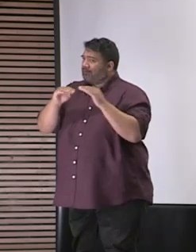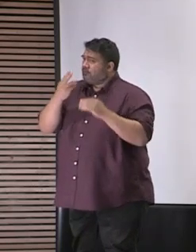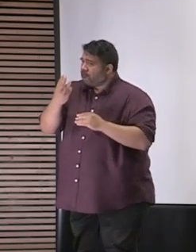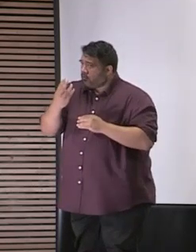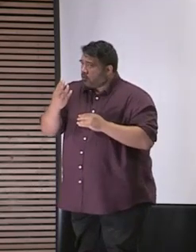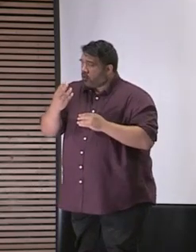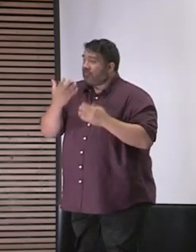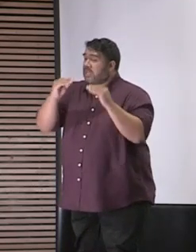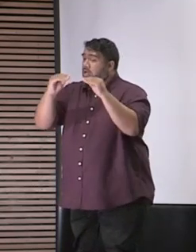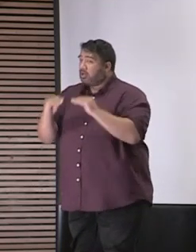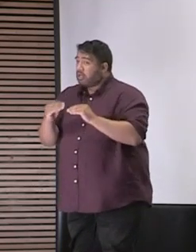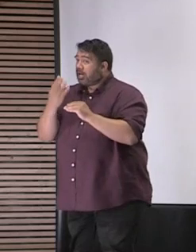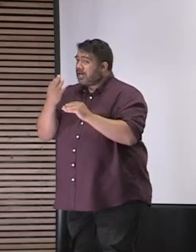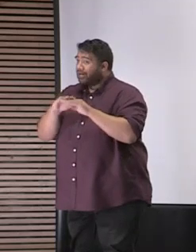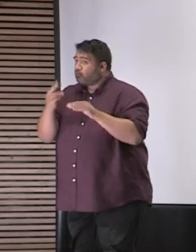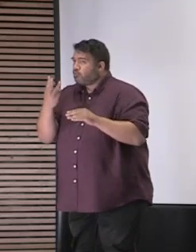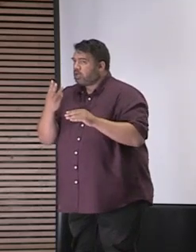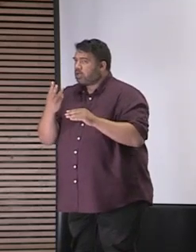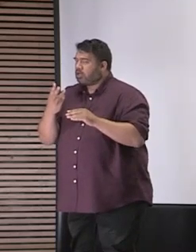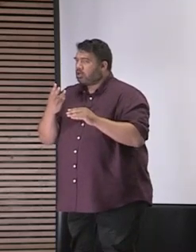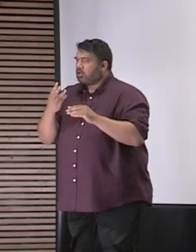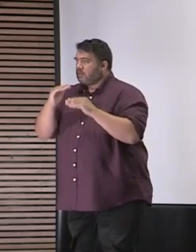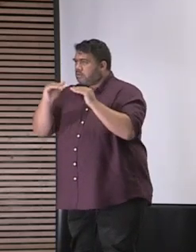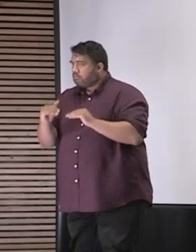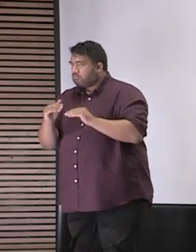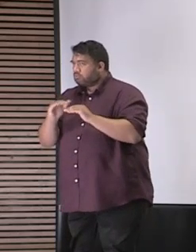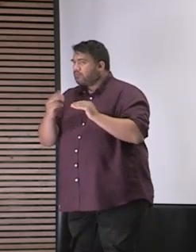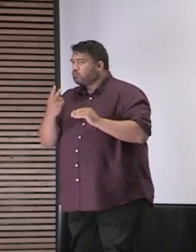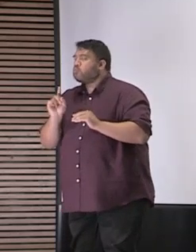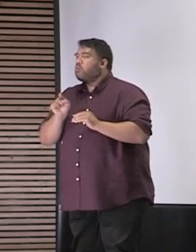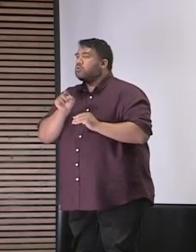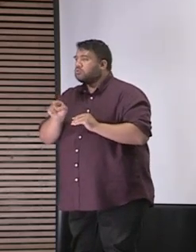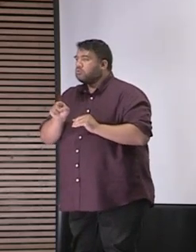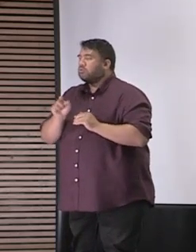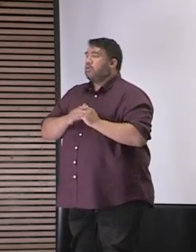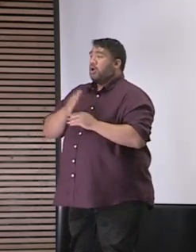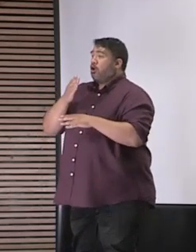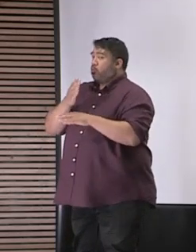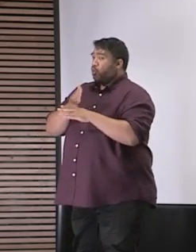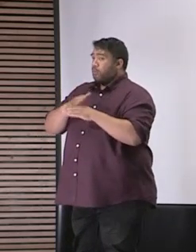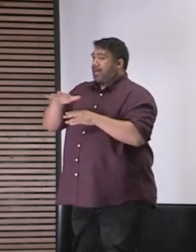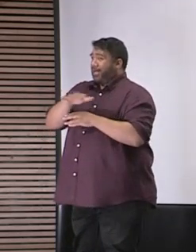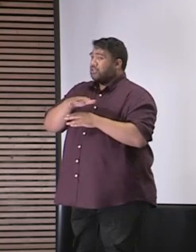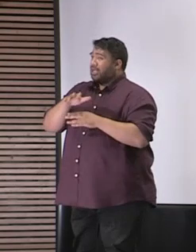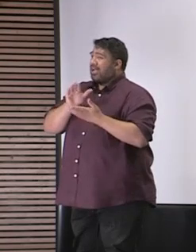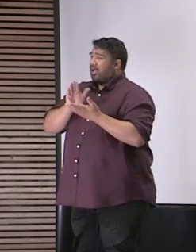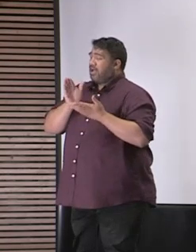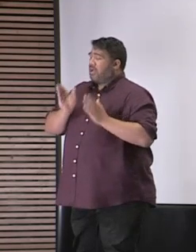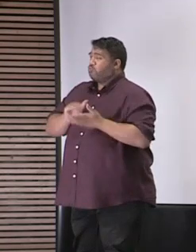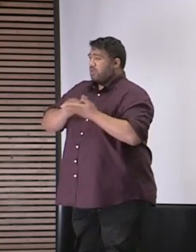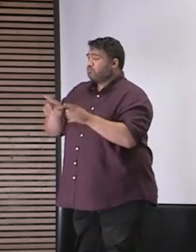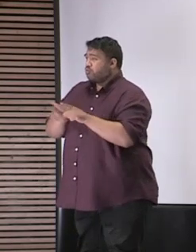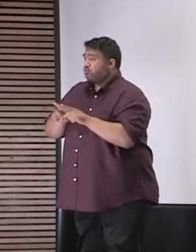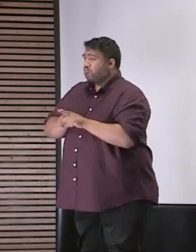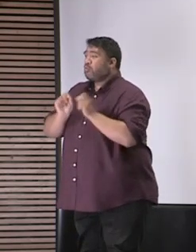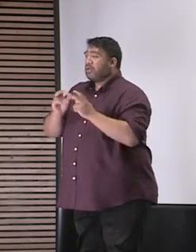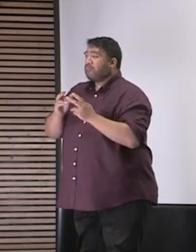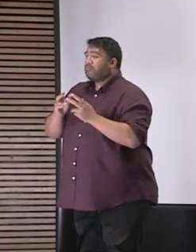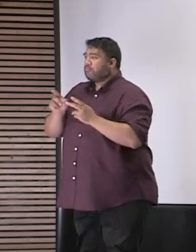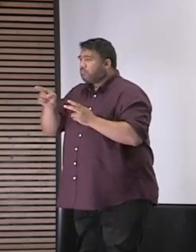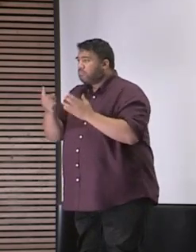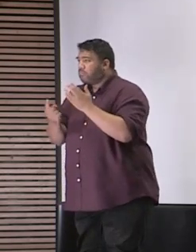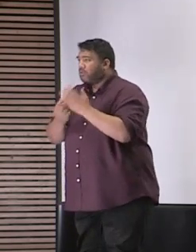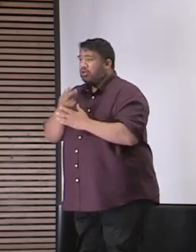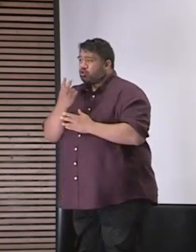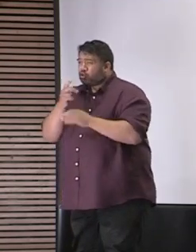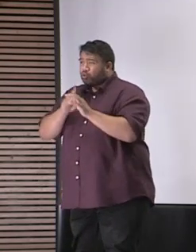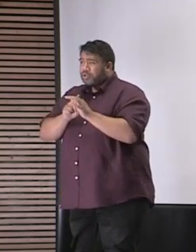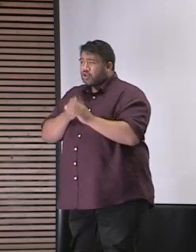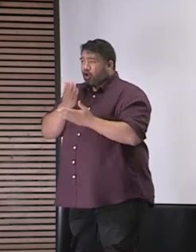que necesitaremos para poder